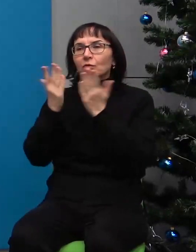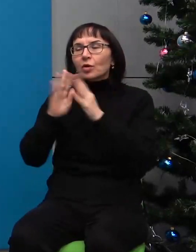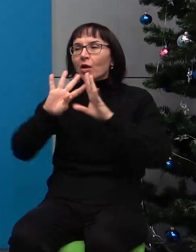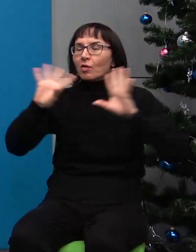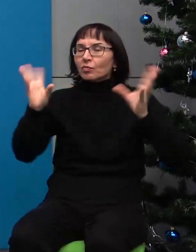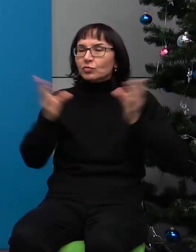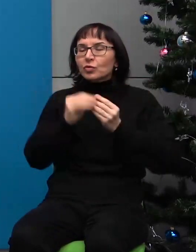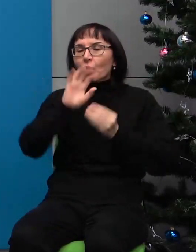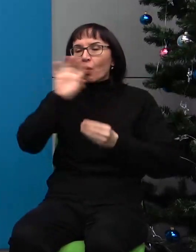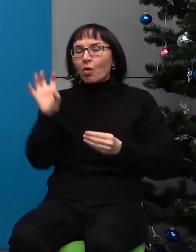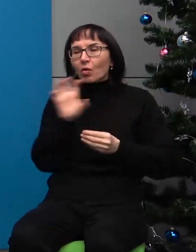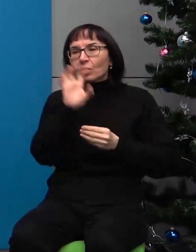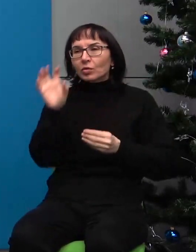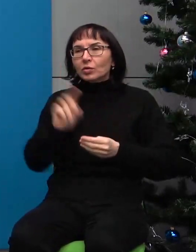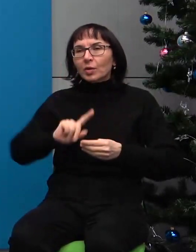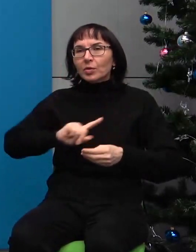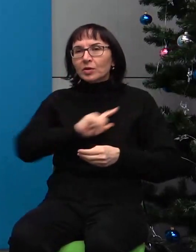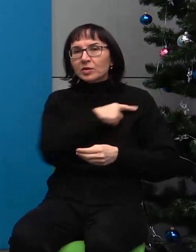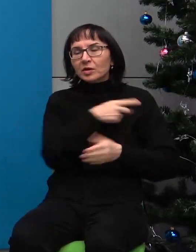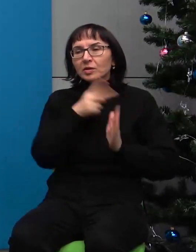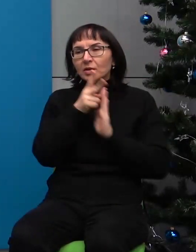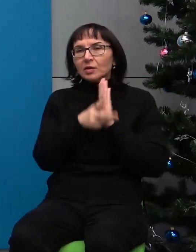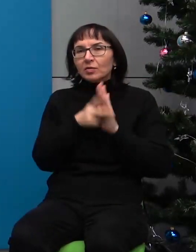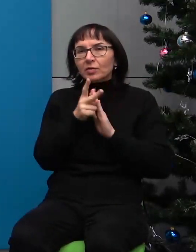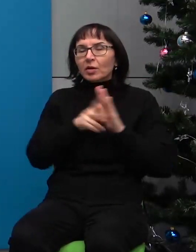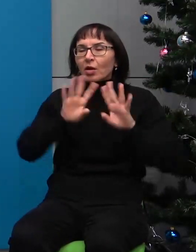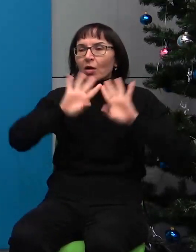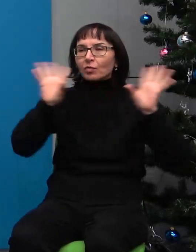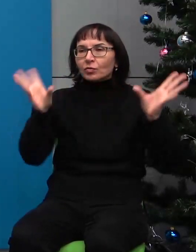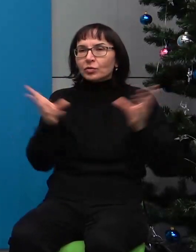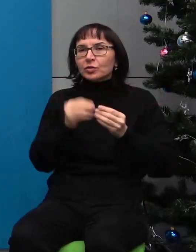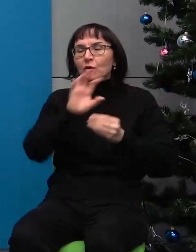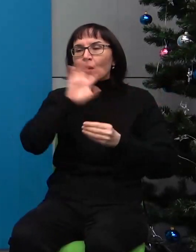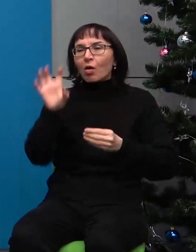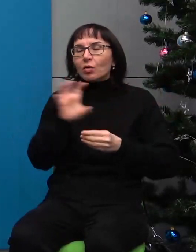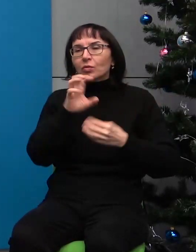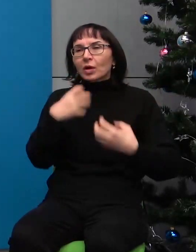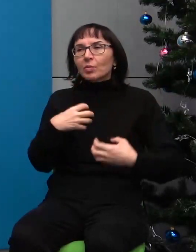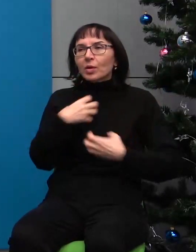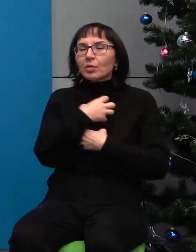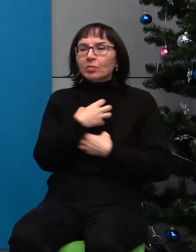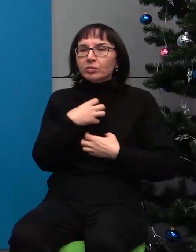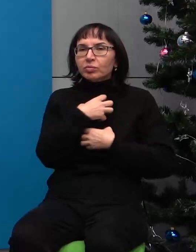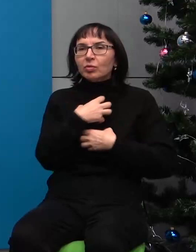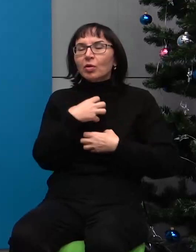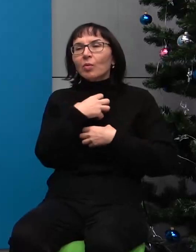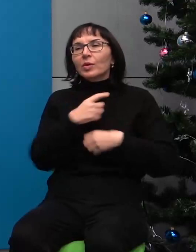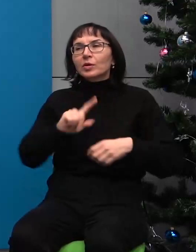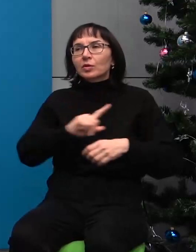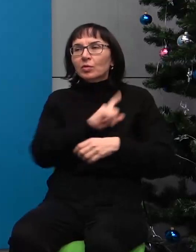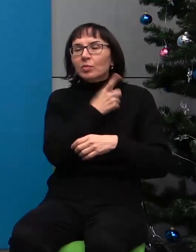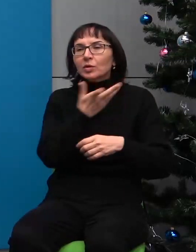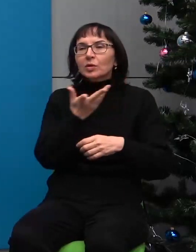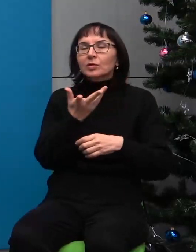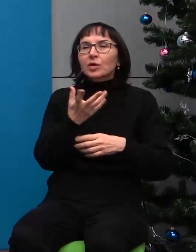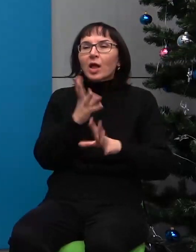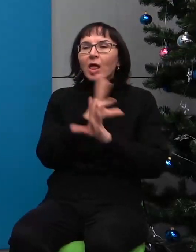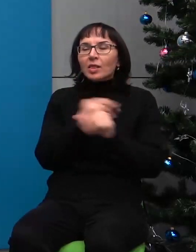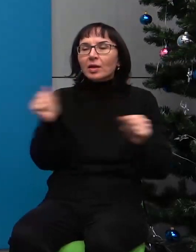wszyscy oglądamy komedie romantyczne, wszyscy oglądamy dramaty, filmy obyczajowe. To czego ja tego nie mam napisać, prawda?